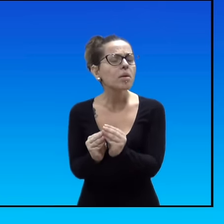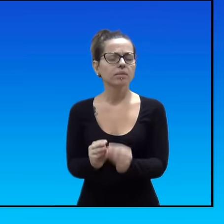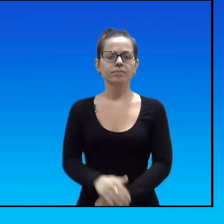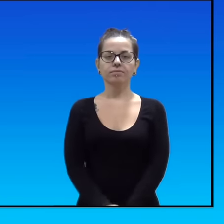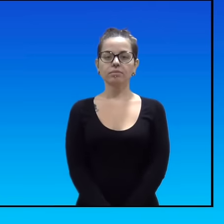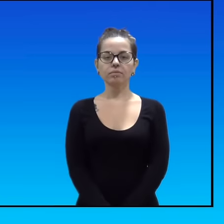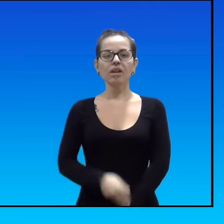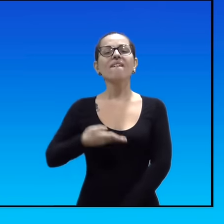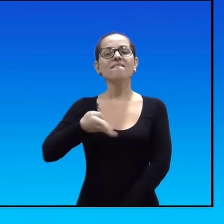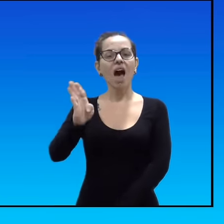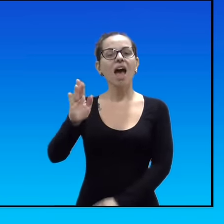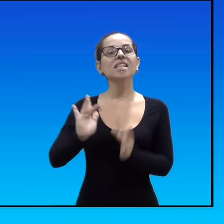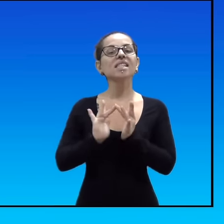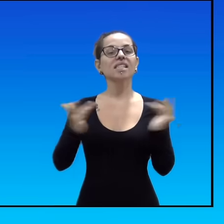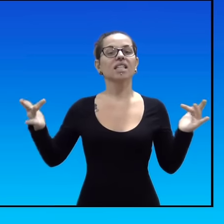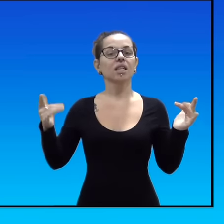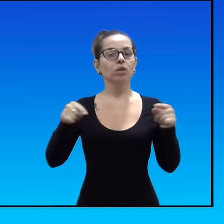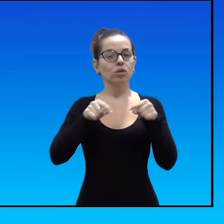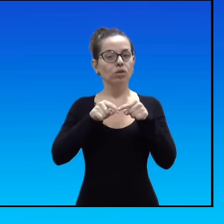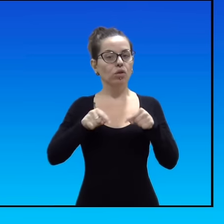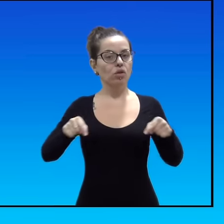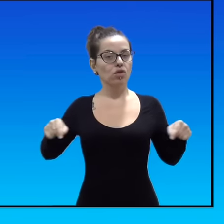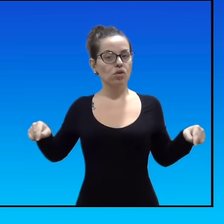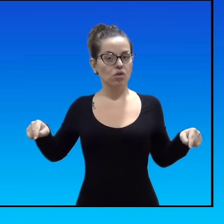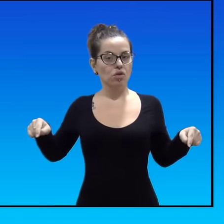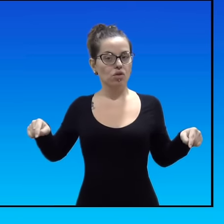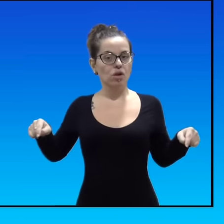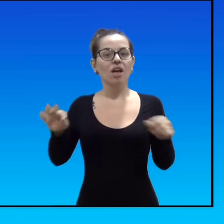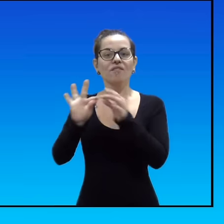Come si fa? Vai sulla pagina: https://www.ilmiodono.it/it/unvoto-aiuticoncreti/